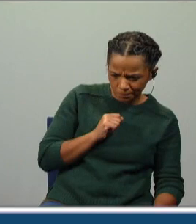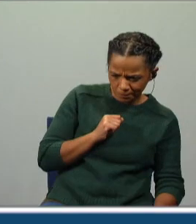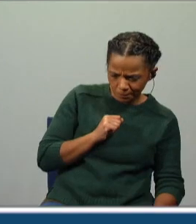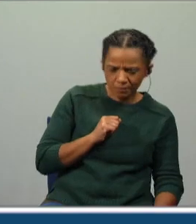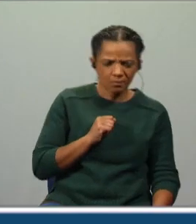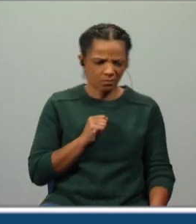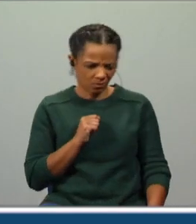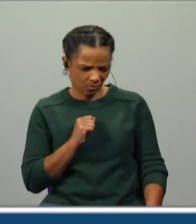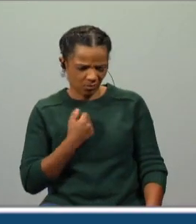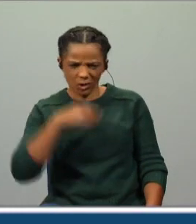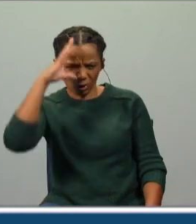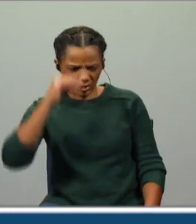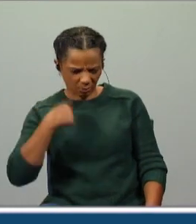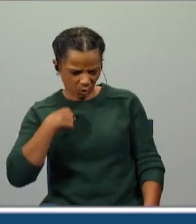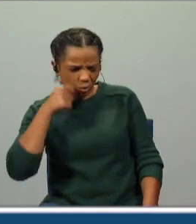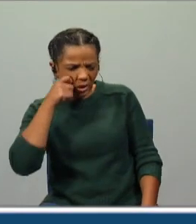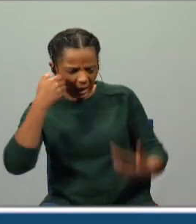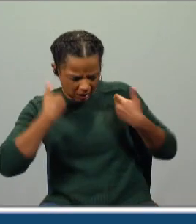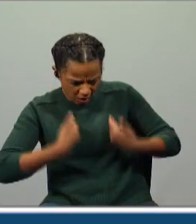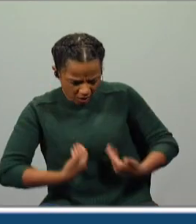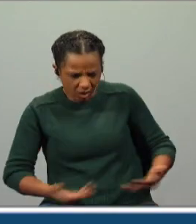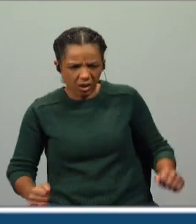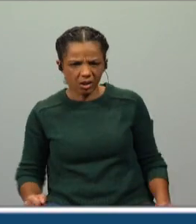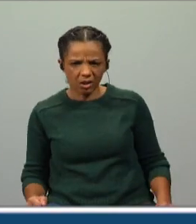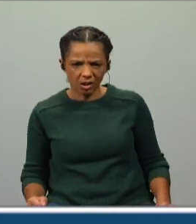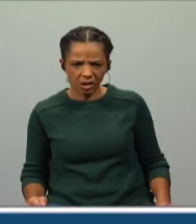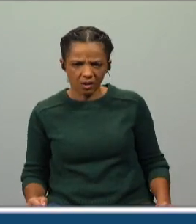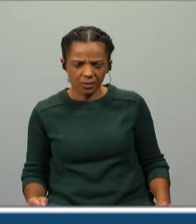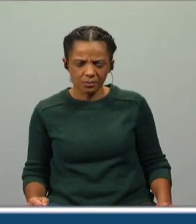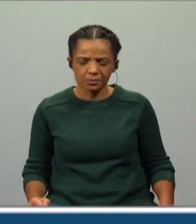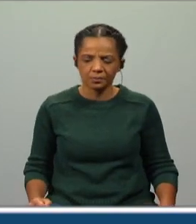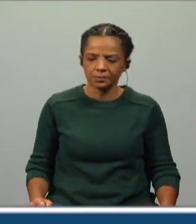não sabes quem sou, perguntou o pai, natal perplexo.